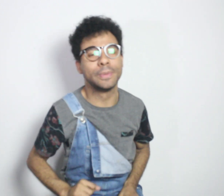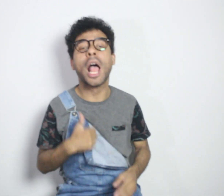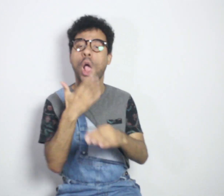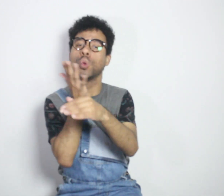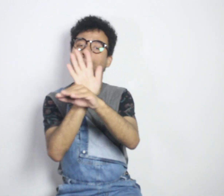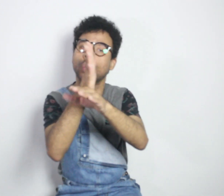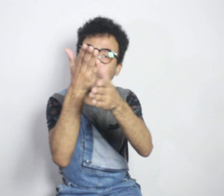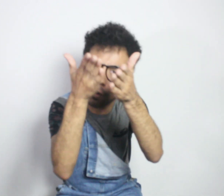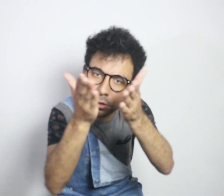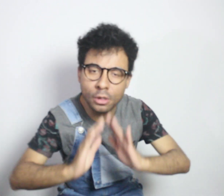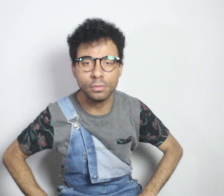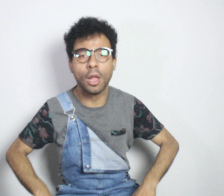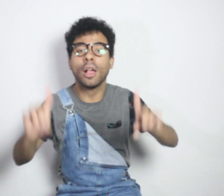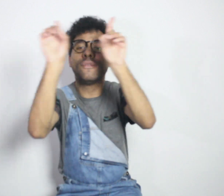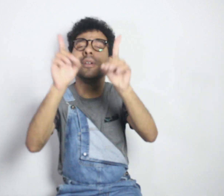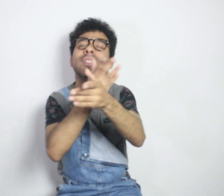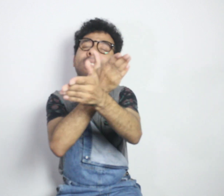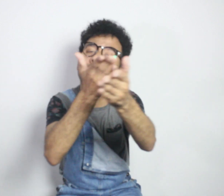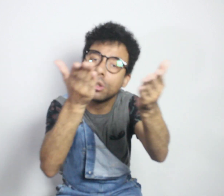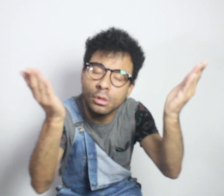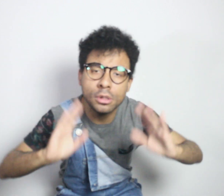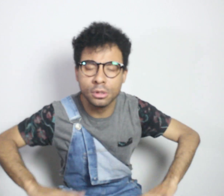Ajudo você! vocês são deficiência